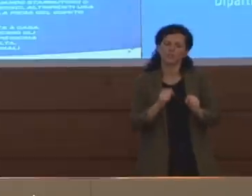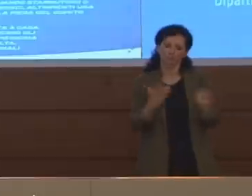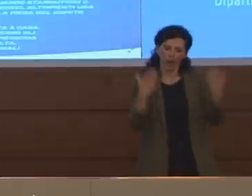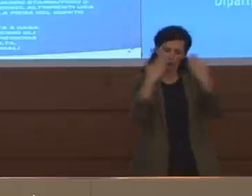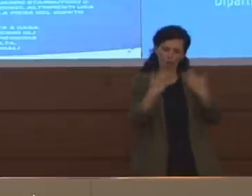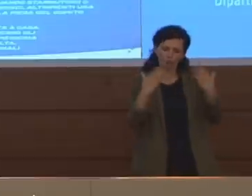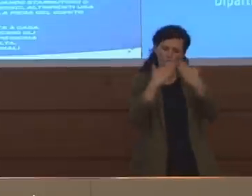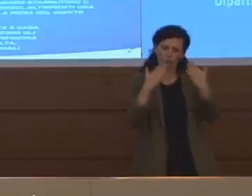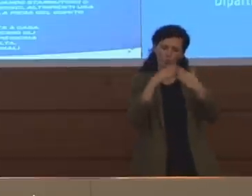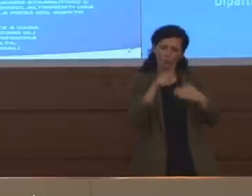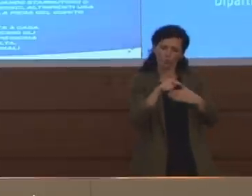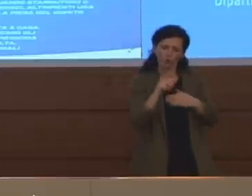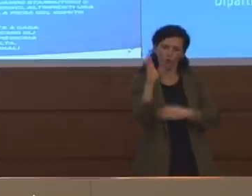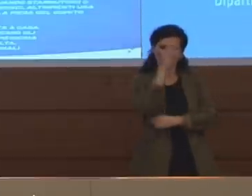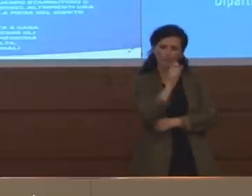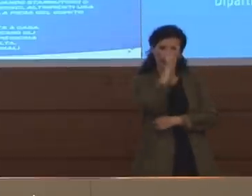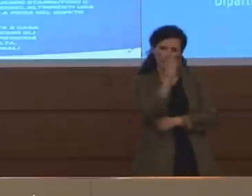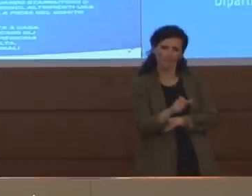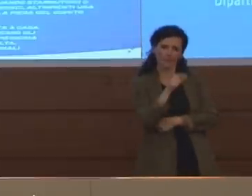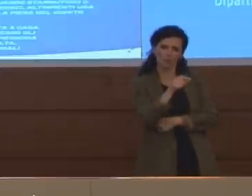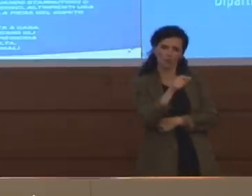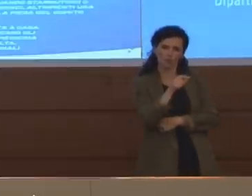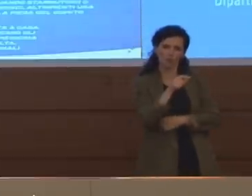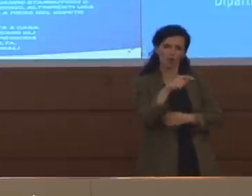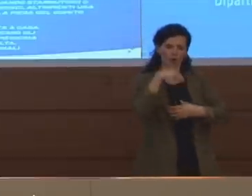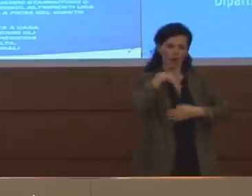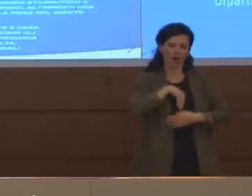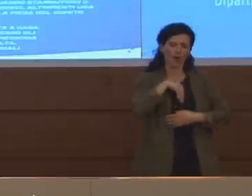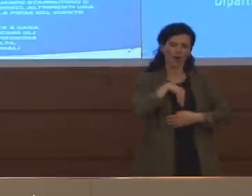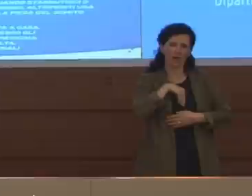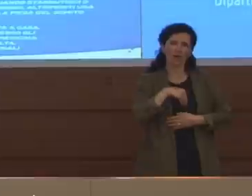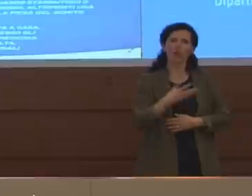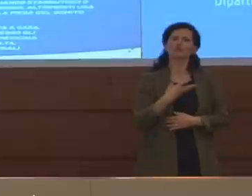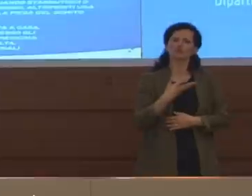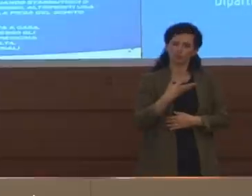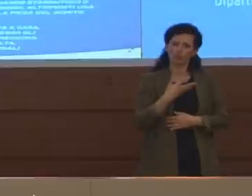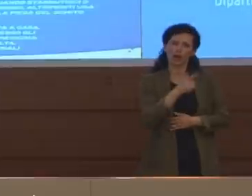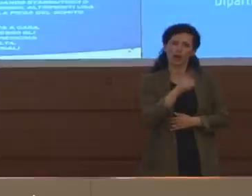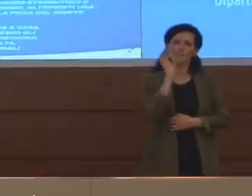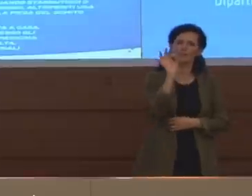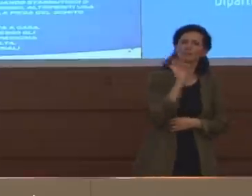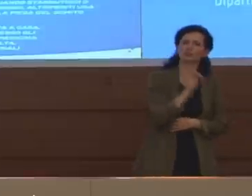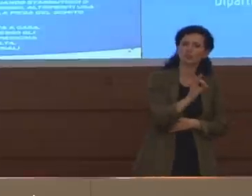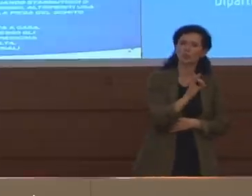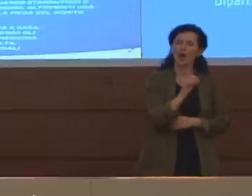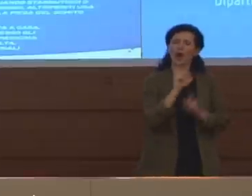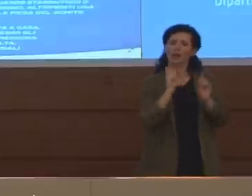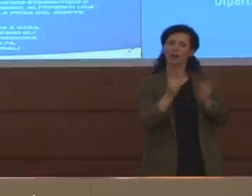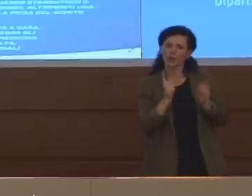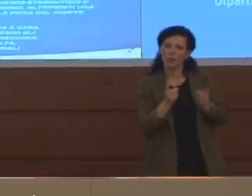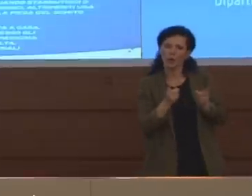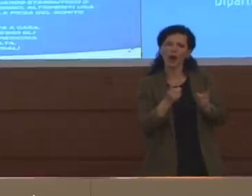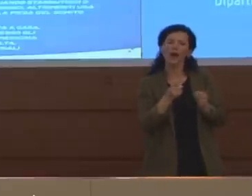sieroprevalenza, cioè la determinazione della percentuale di persone che